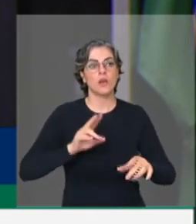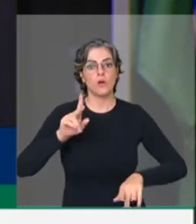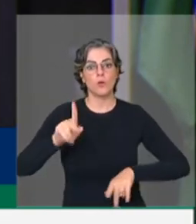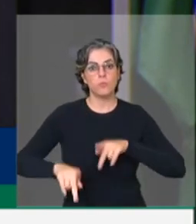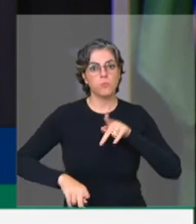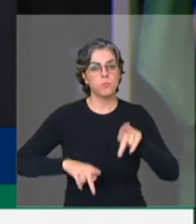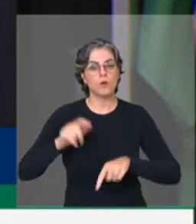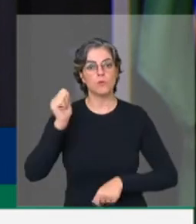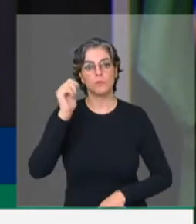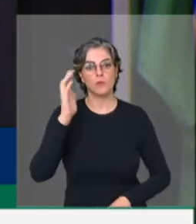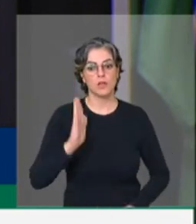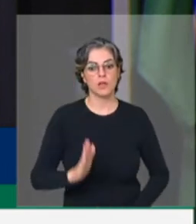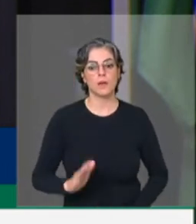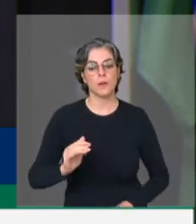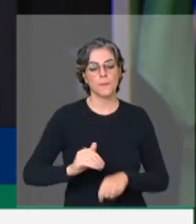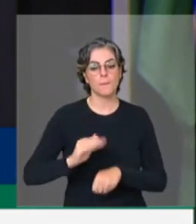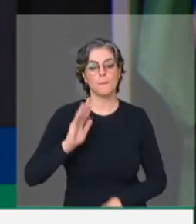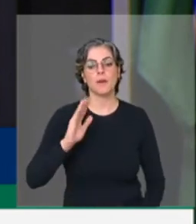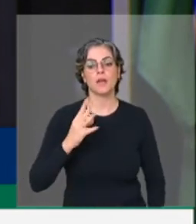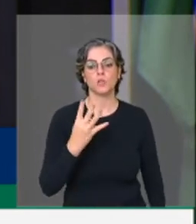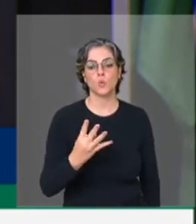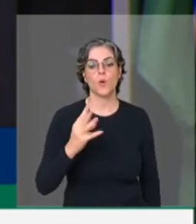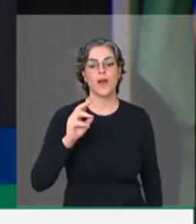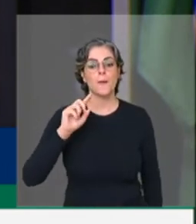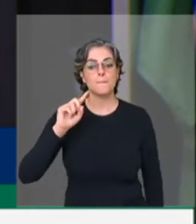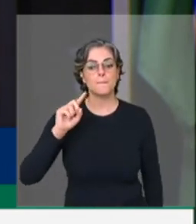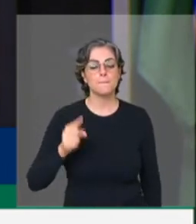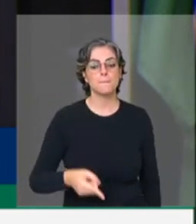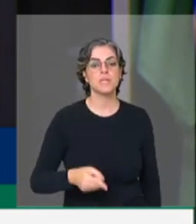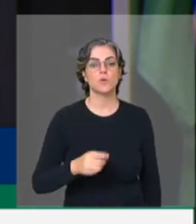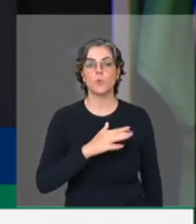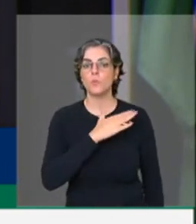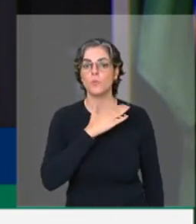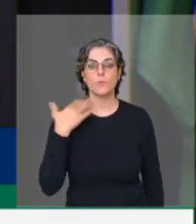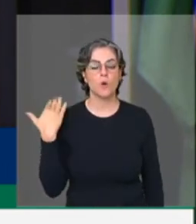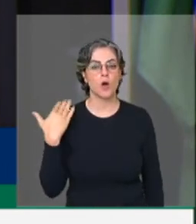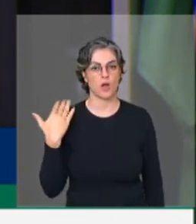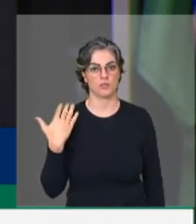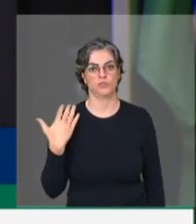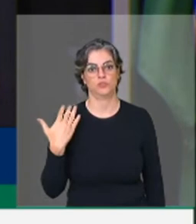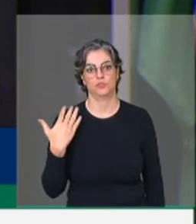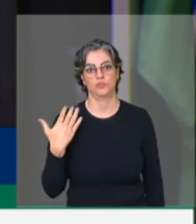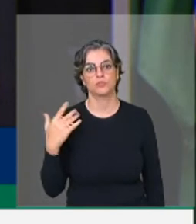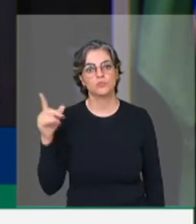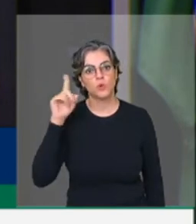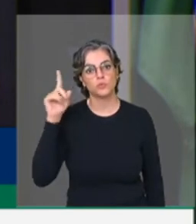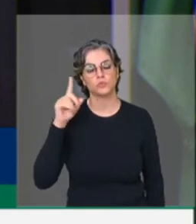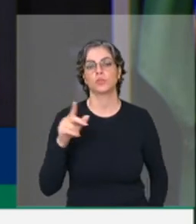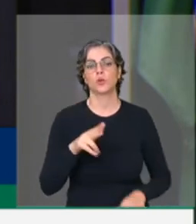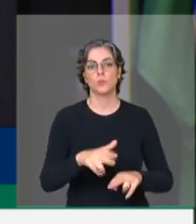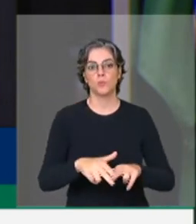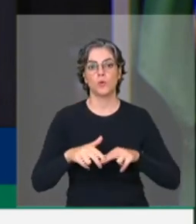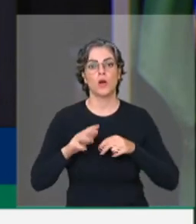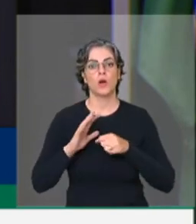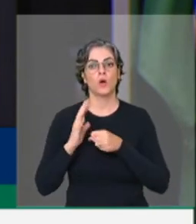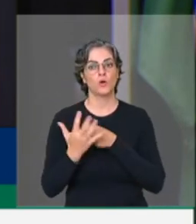PANDEMIA DO CORONAVÍRUS. O PAÍS QUE ESTÁ LÁ DO LADO DE FORA É PAÍS DE MAIS DE QUATRO MIL MORTOS/DIA POR